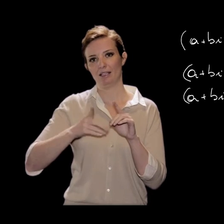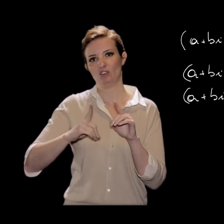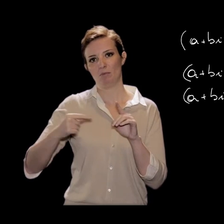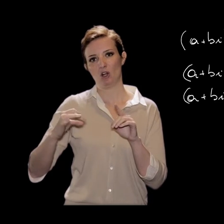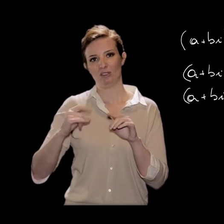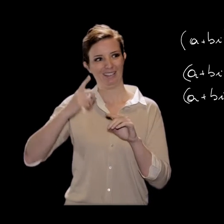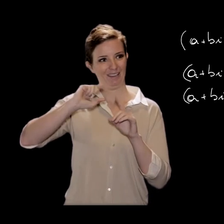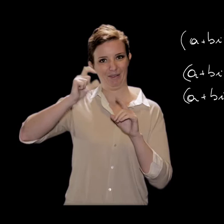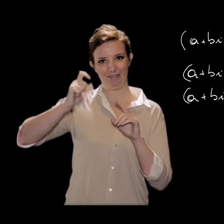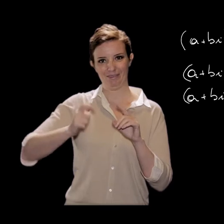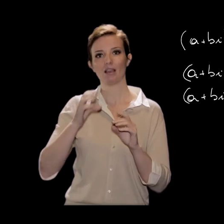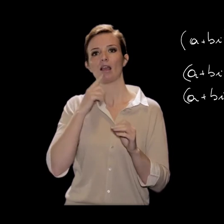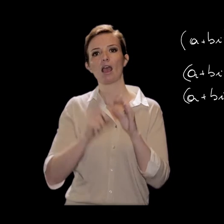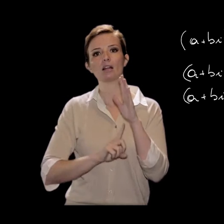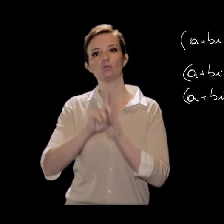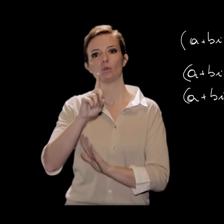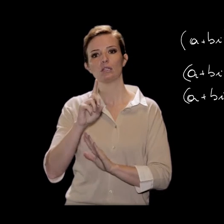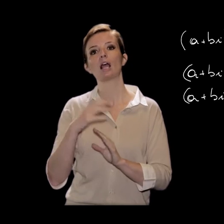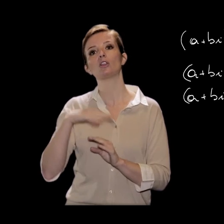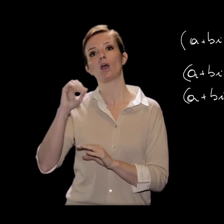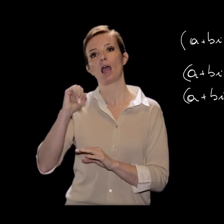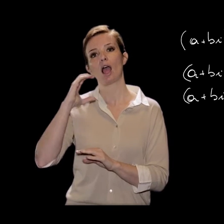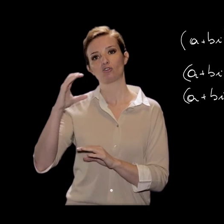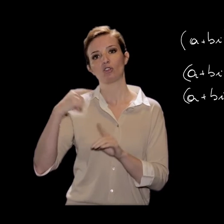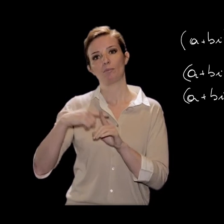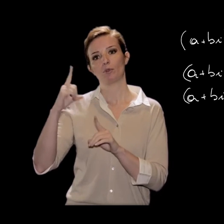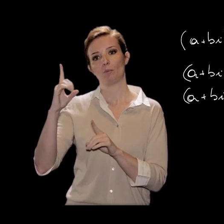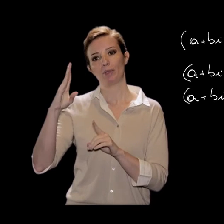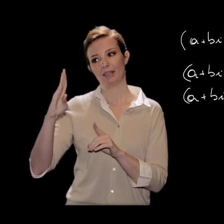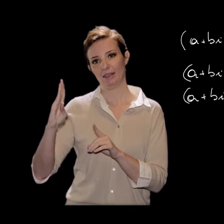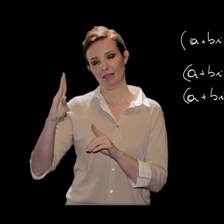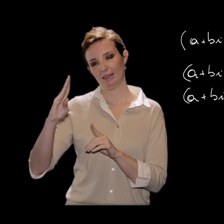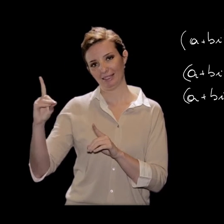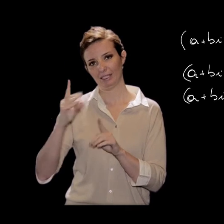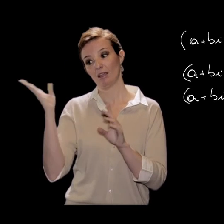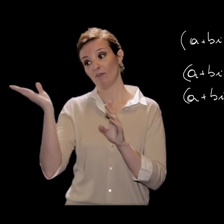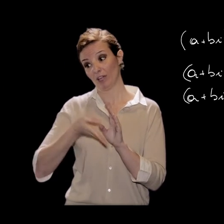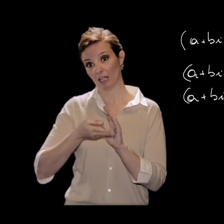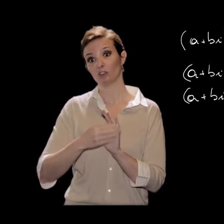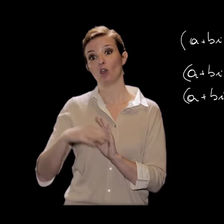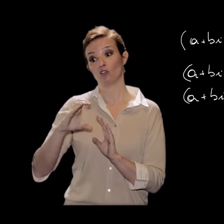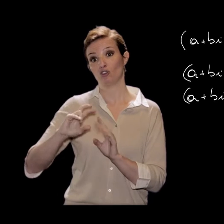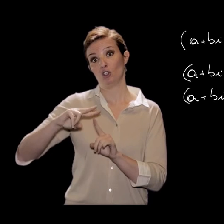Il risultato ci dà ac+bd/c²+d²,